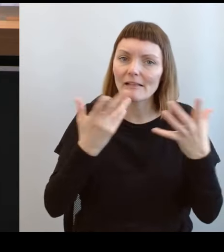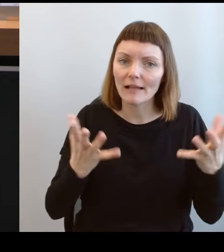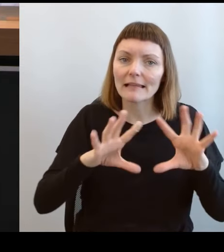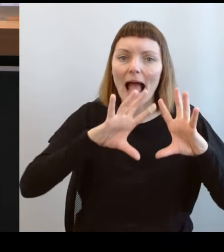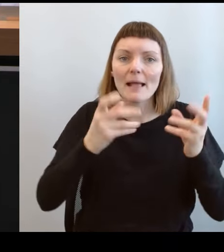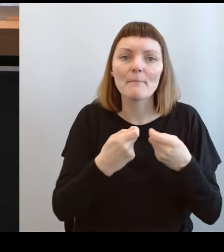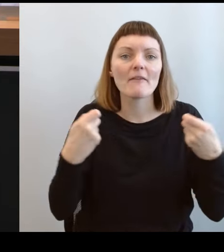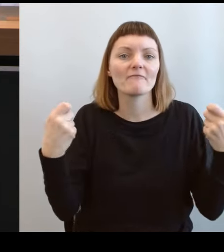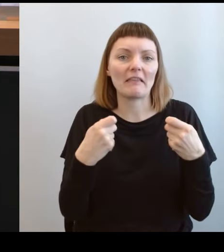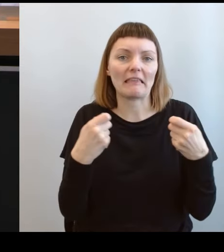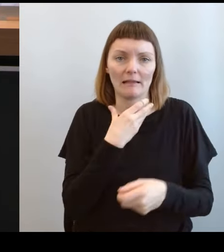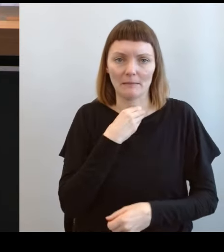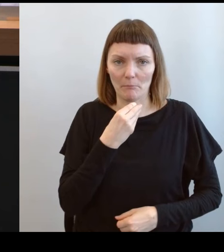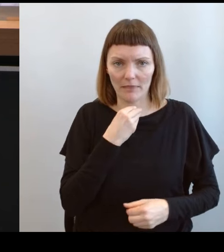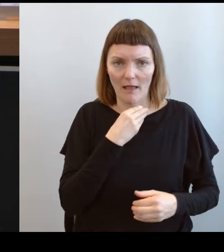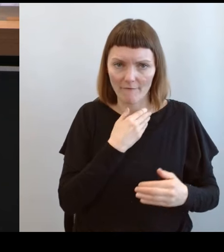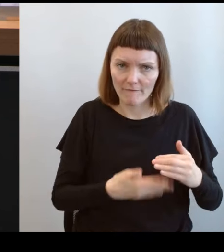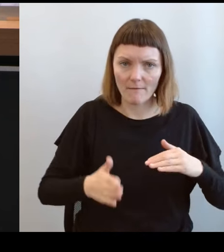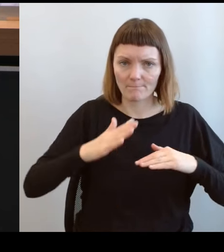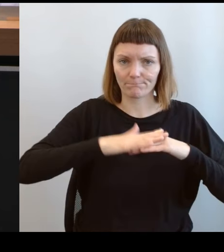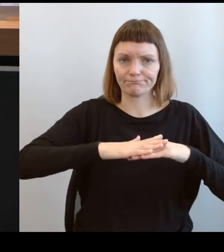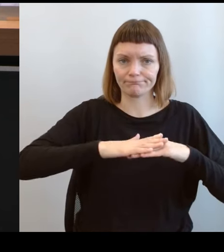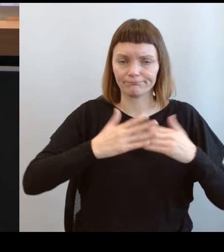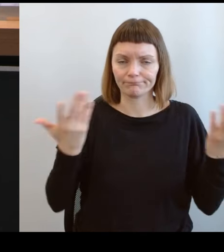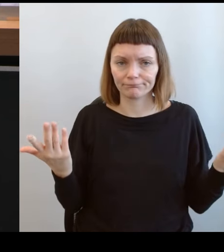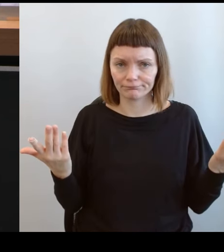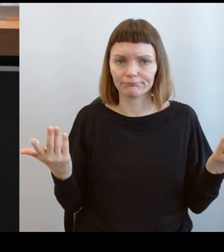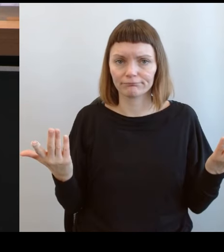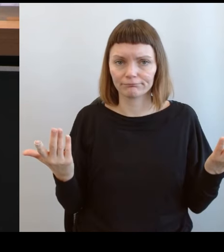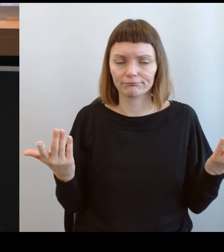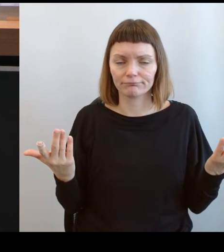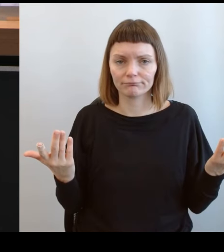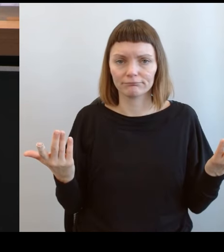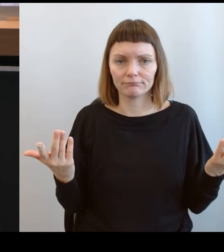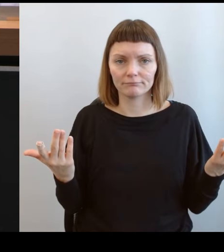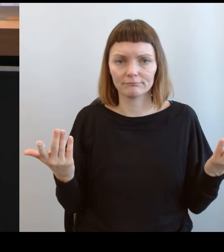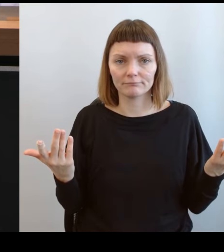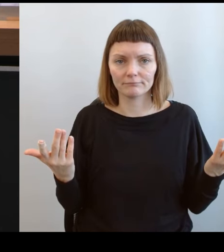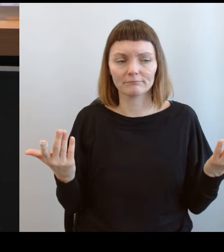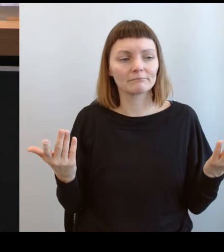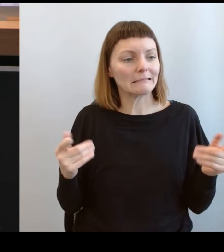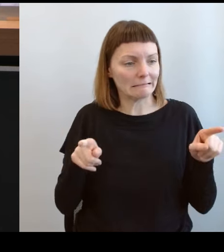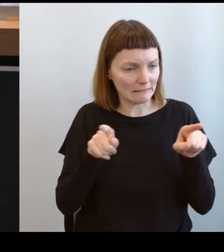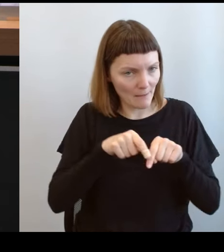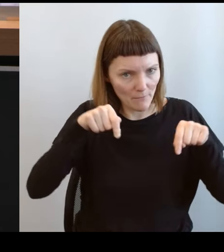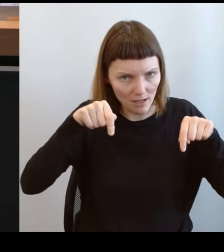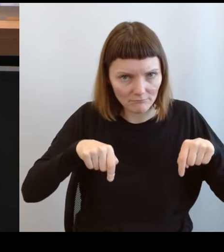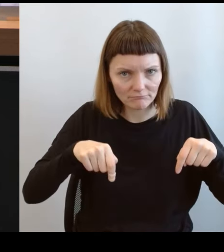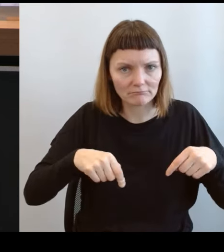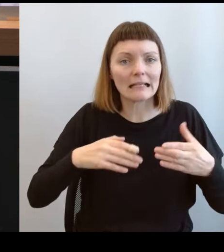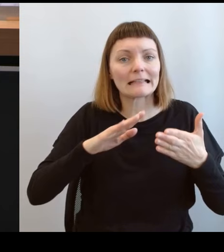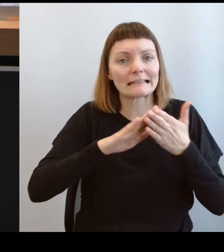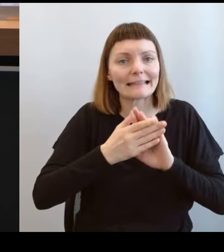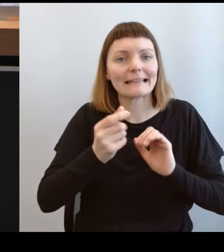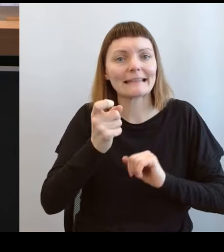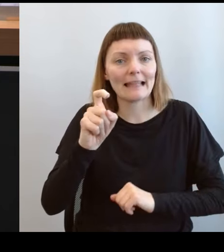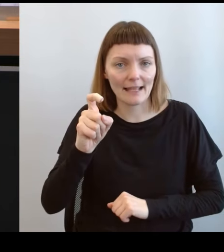Und so ist es auch hier. Also eine Citysteuer, eine City Tax hat natürlich keinen Verwendungszweck, sondern sie dient